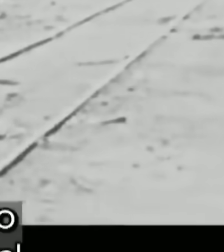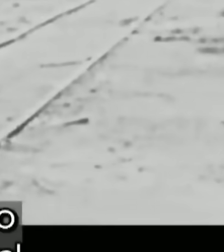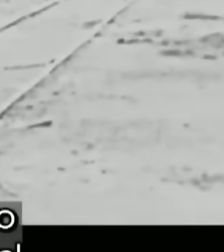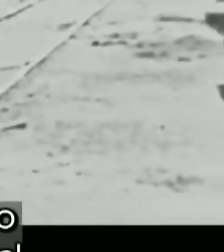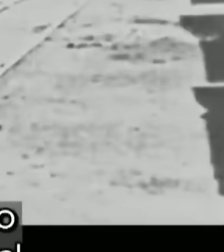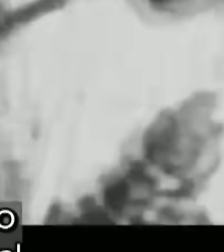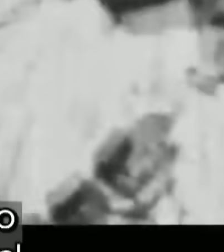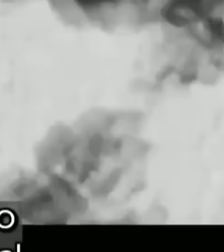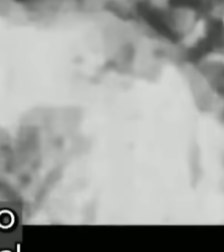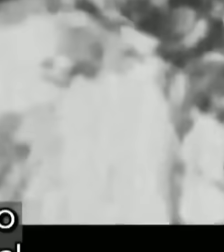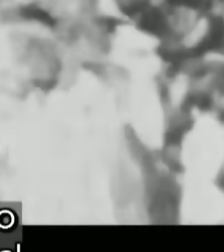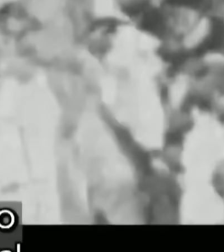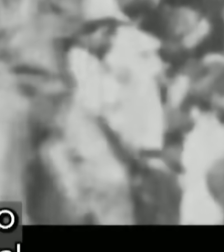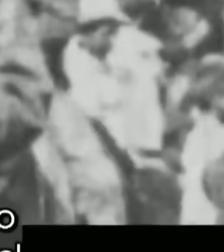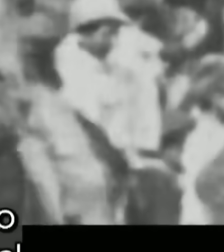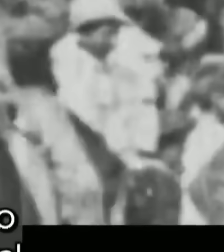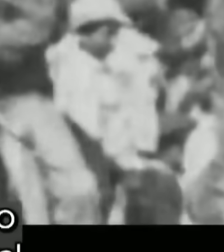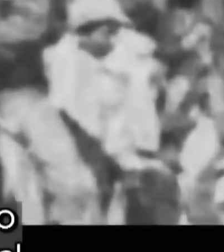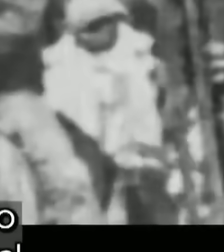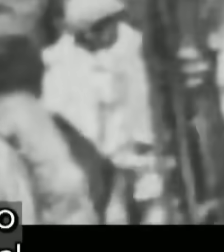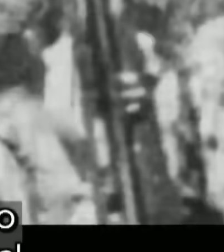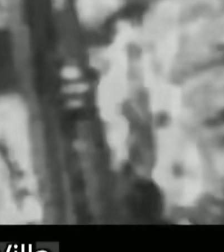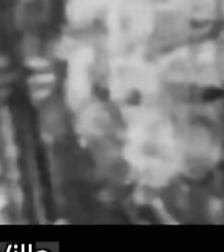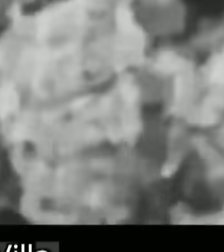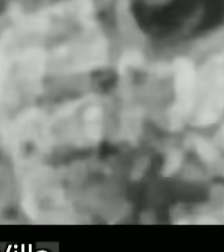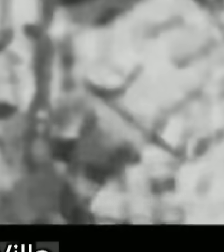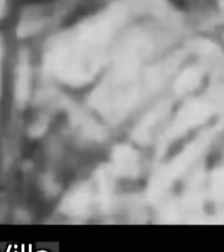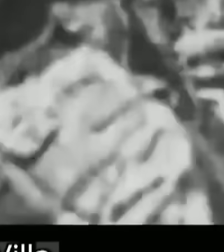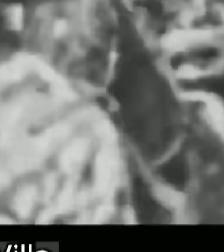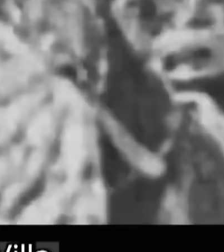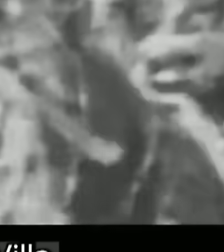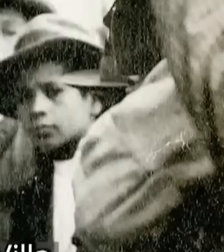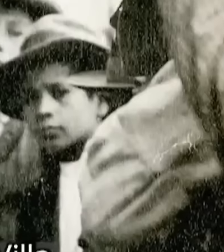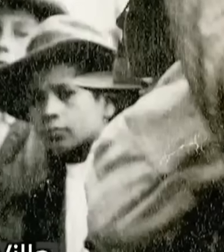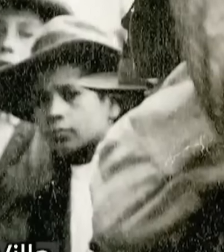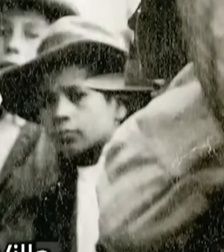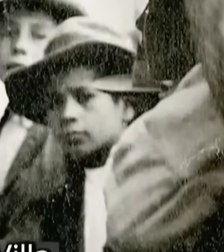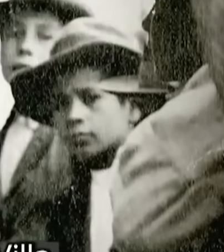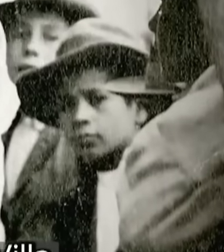revolución estuvo representada por las figuras del general Emiliano Zapata y del general Francisco